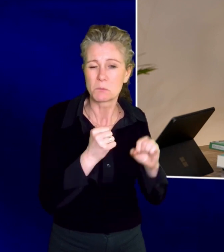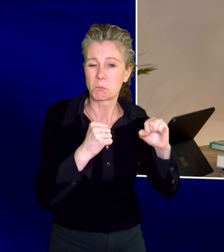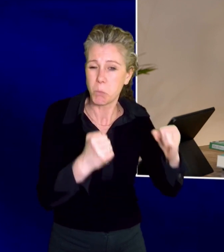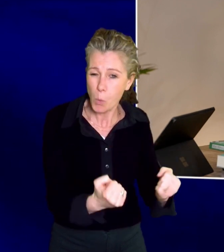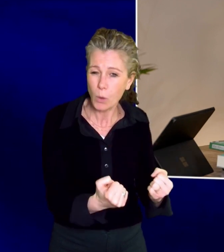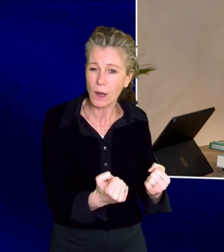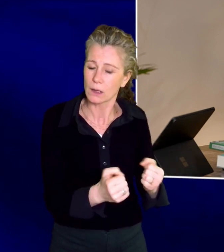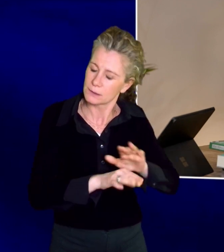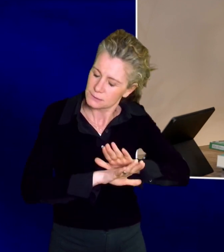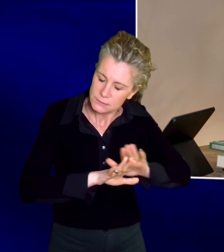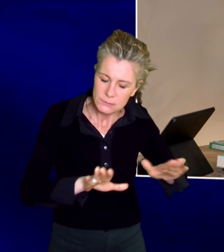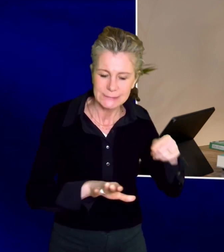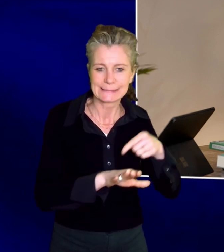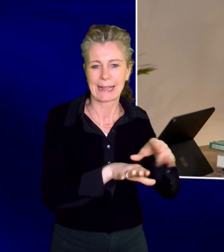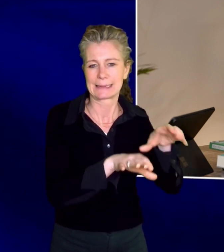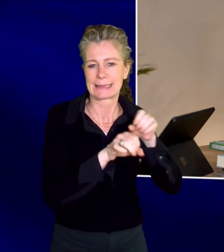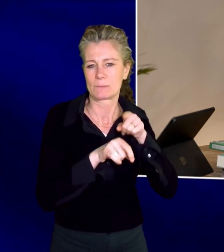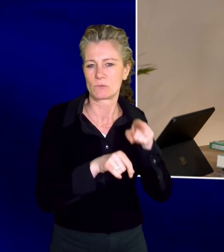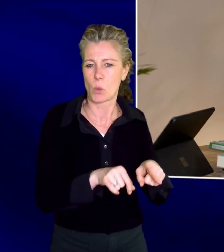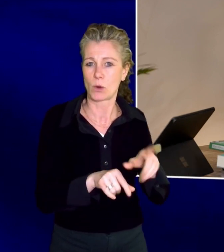Men moet dat ook niet negatief bekijken, dat heeft ook iets positiefs.